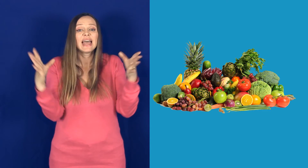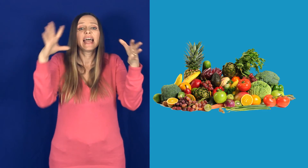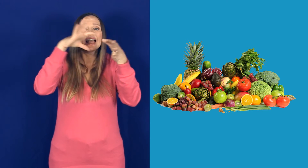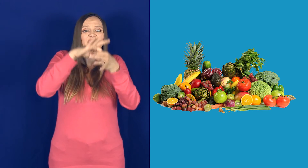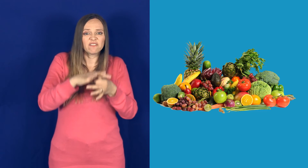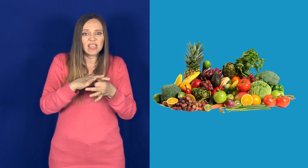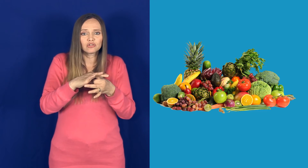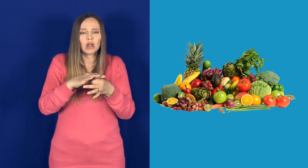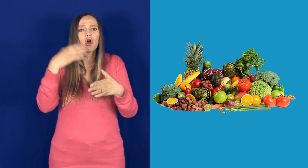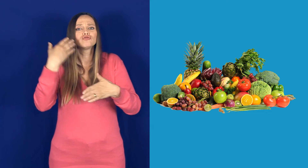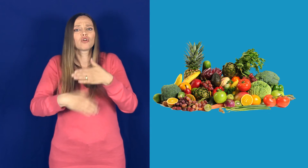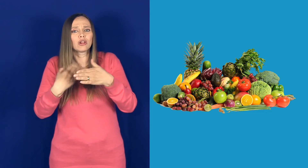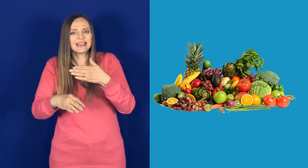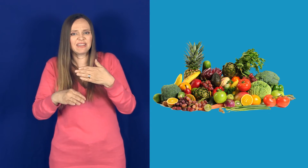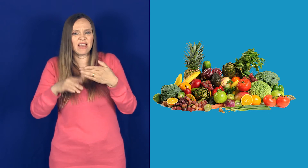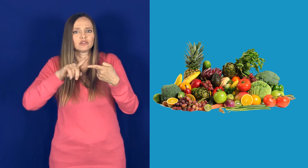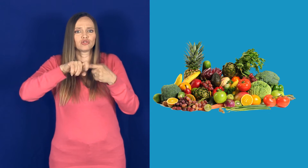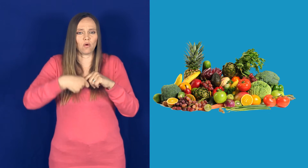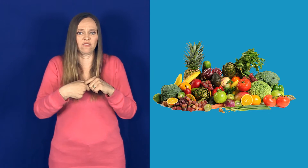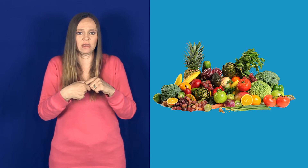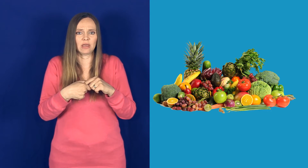Vlaknine povzročijo hitrejše iztrebljanje.